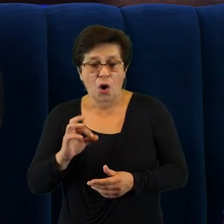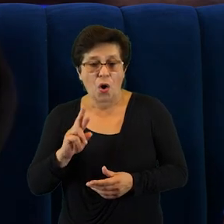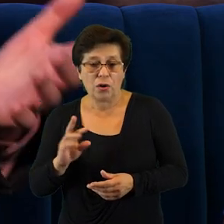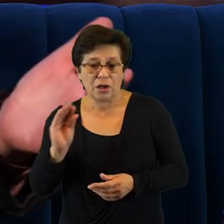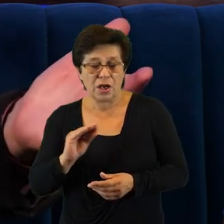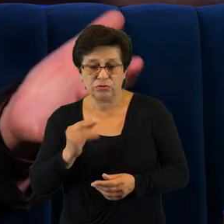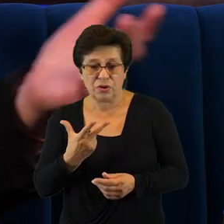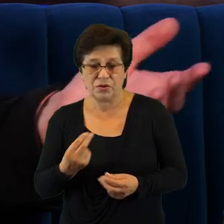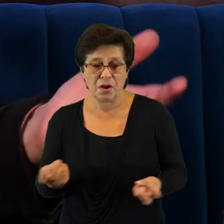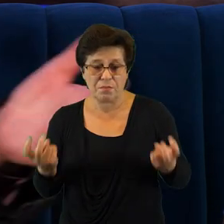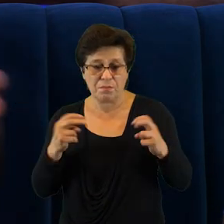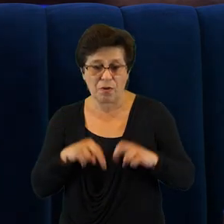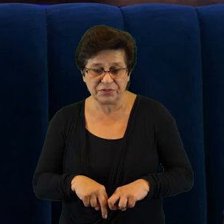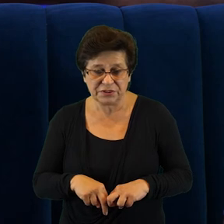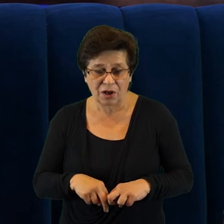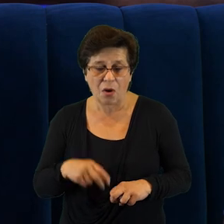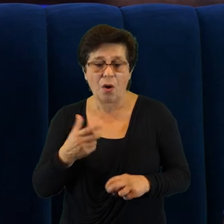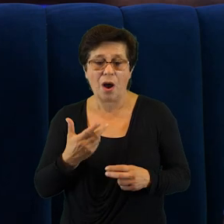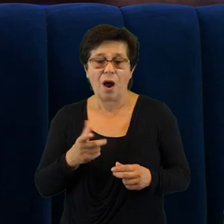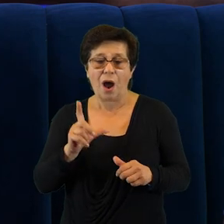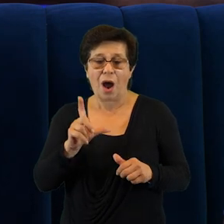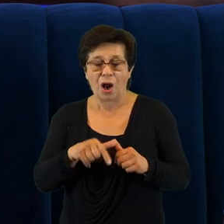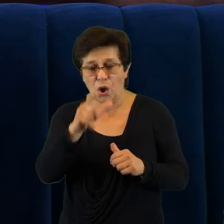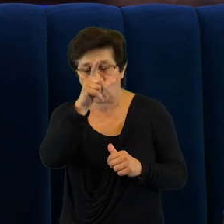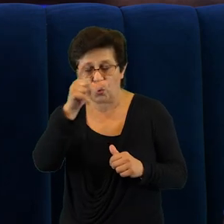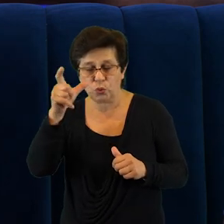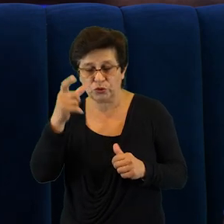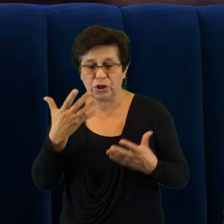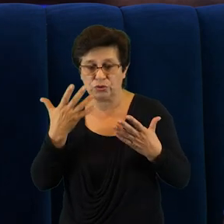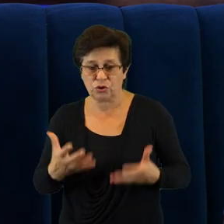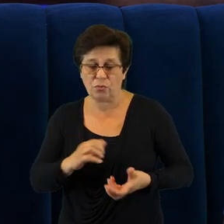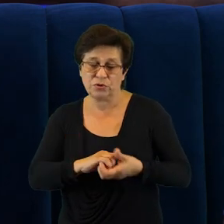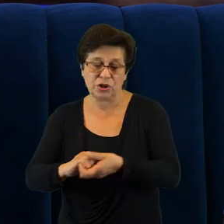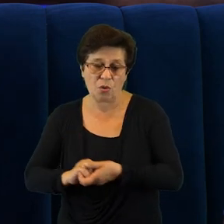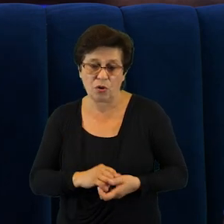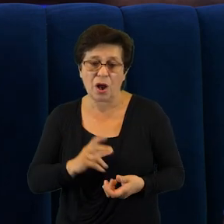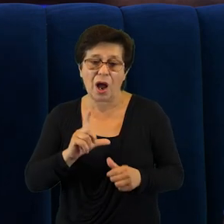ale ludzie, którzy go za chwilę założą, bo Słonimski nie dożył tego momentu.